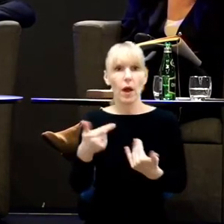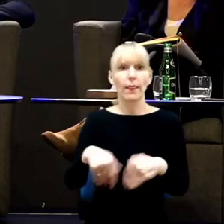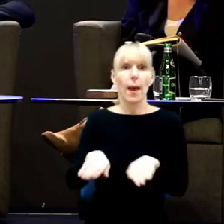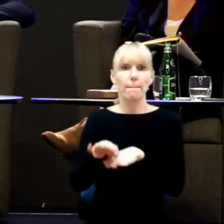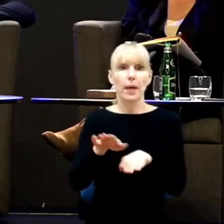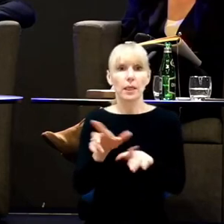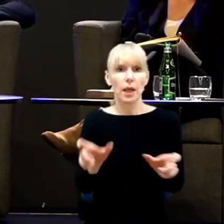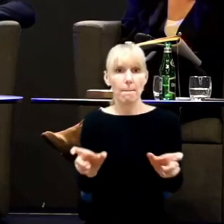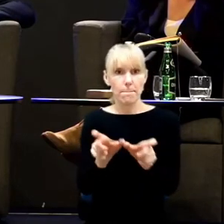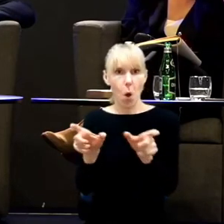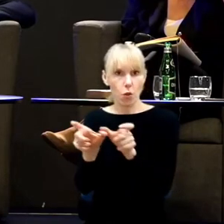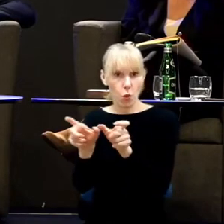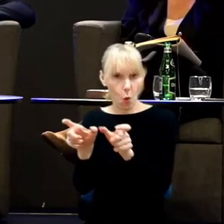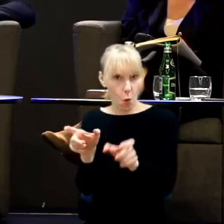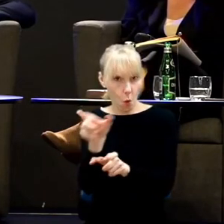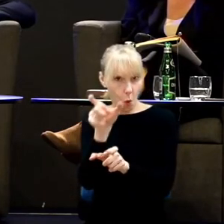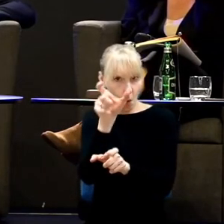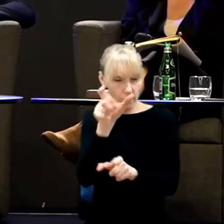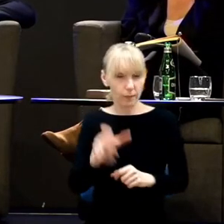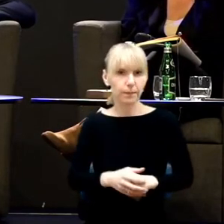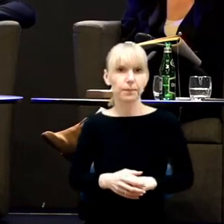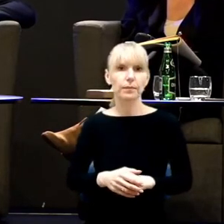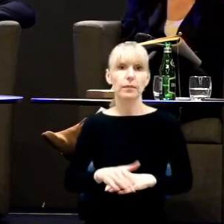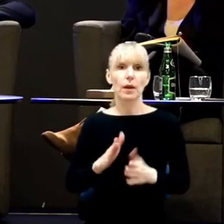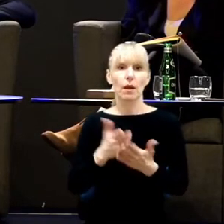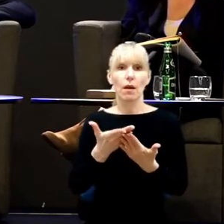Popatrzymy trochę szerzej, pomyślimy o urbanistyce modułowej.